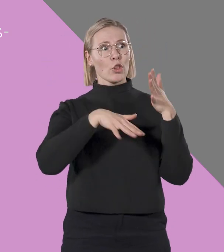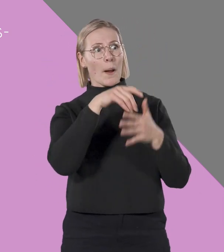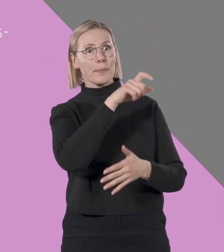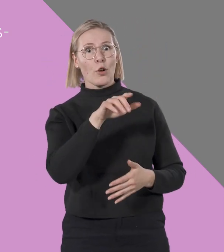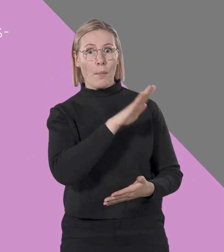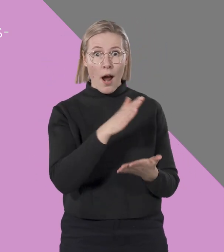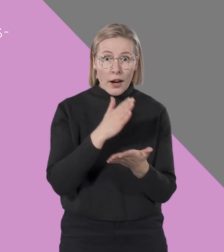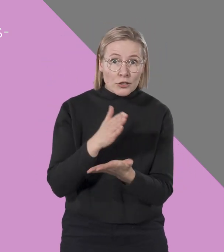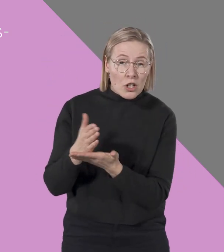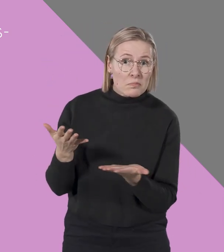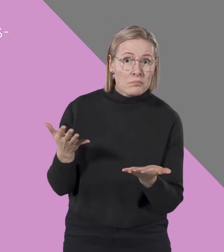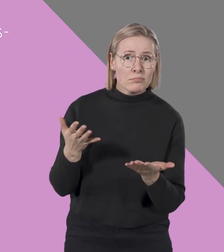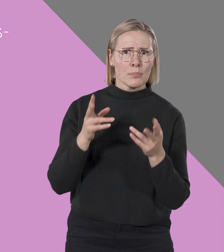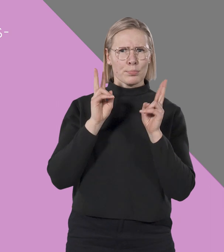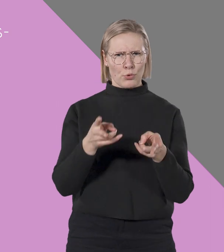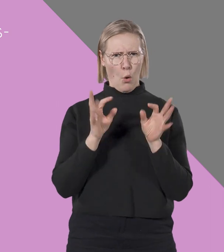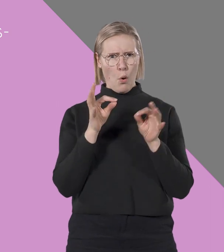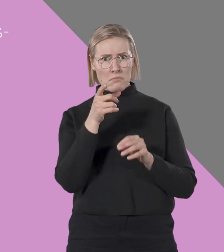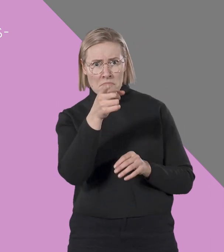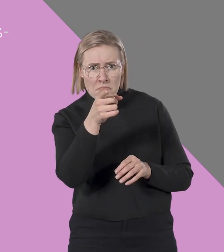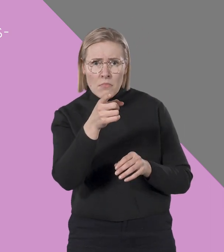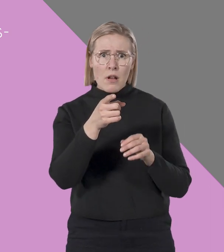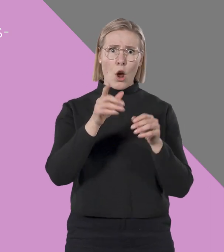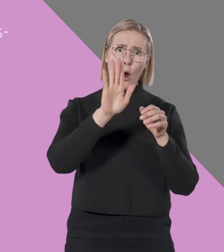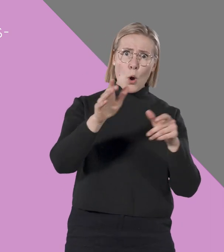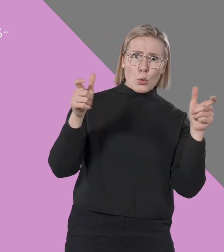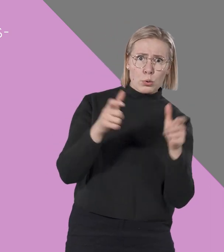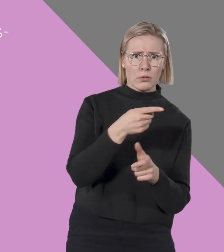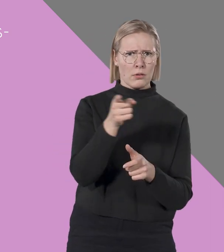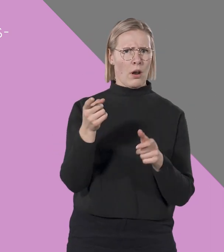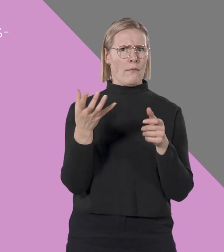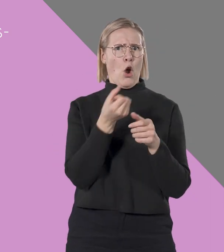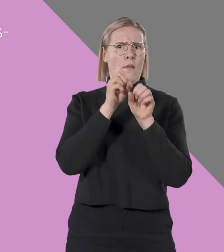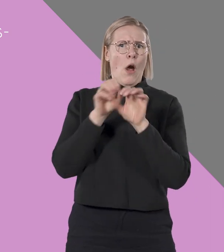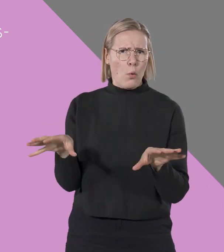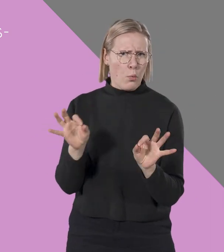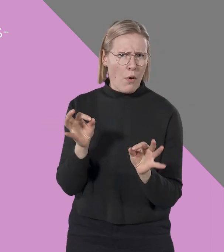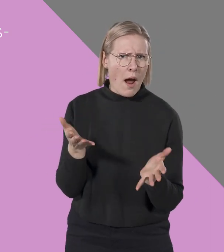joilla on tietoa viittomakielisten asioista? Entä millä tavoin sinä tai yhdistyksesi voisitte vaikuttaa asiaan?